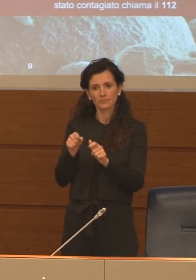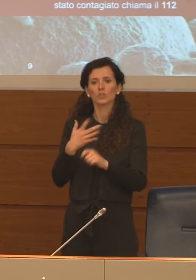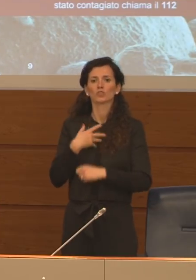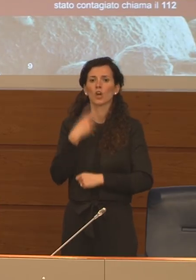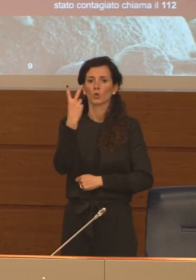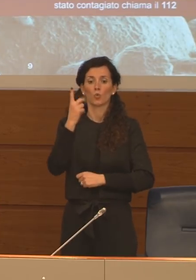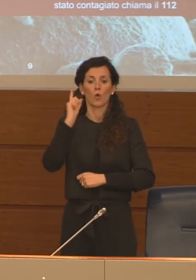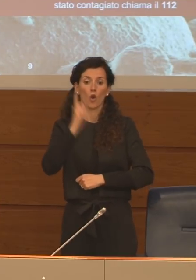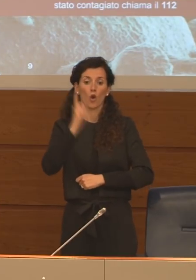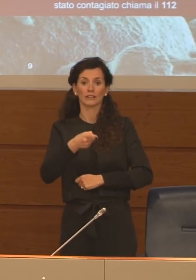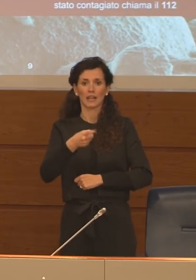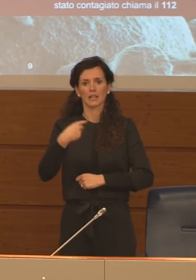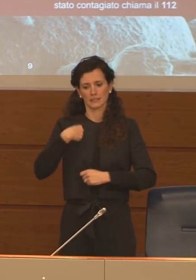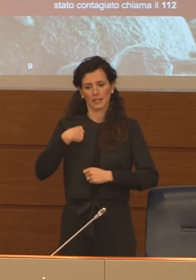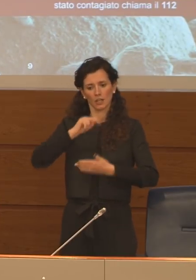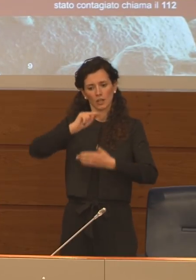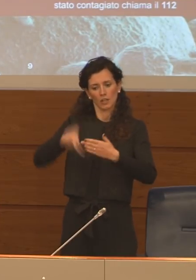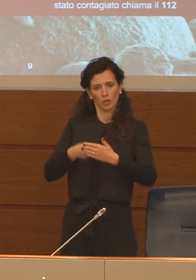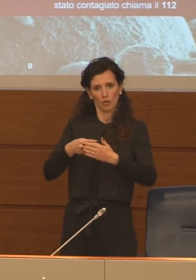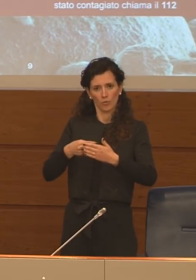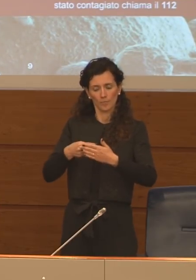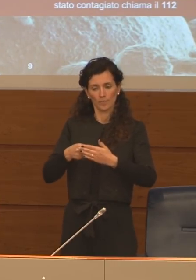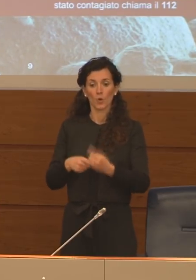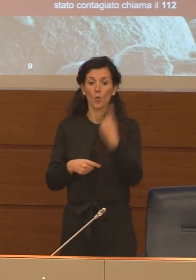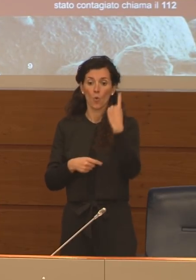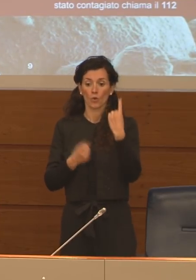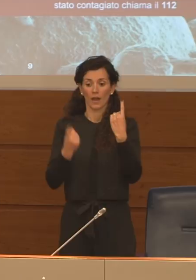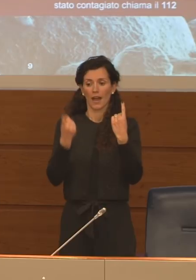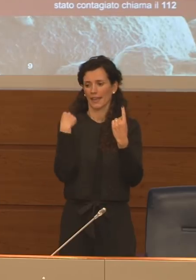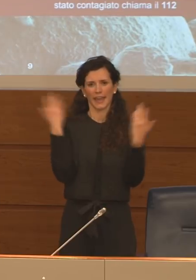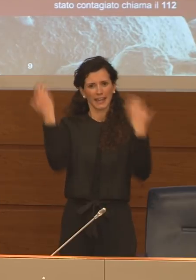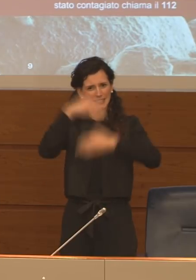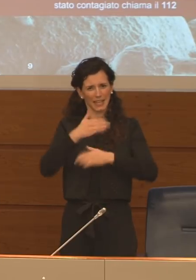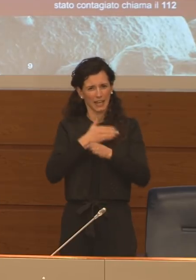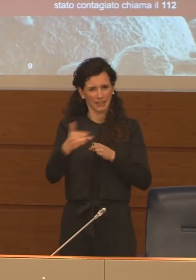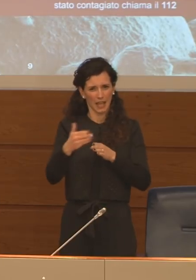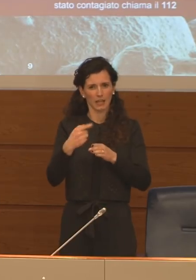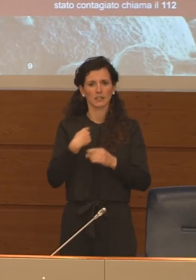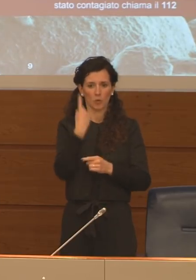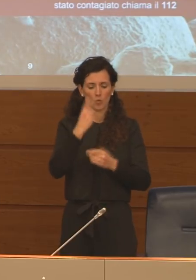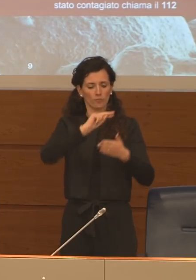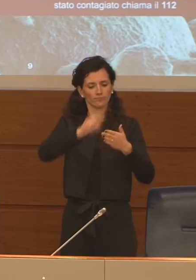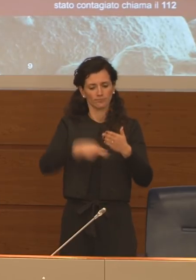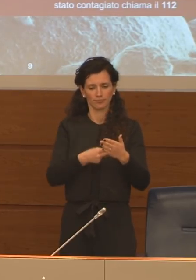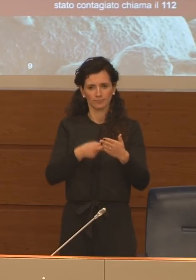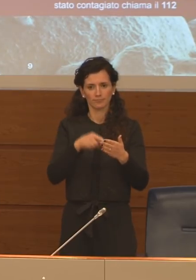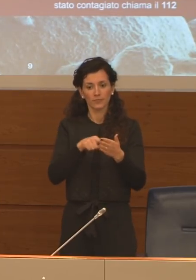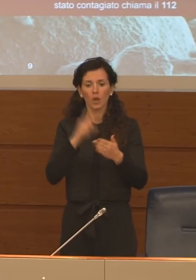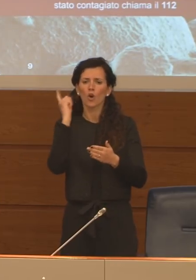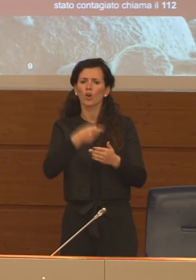firmato, una l'ho firmata ieri sera tardi ed era un'ordinanza per la quale poi